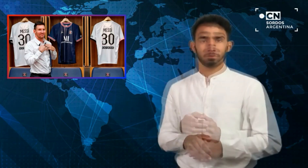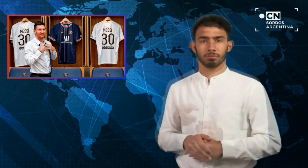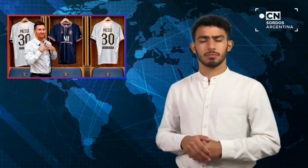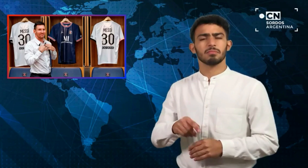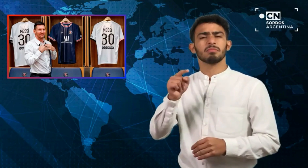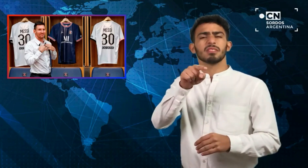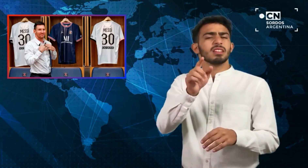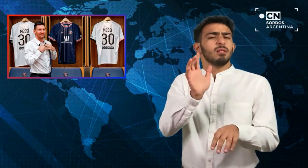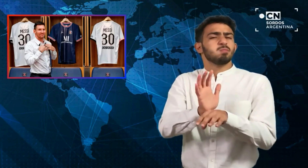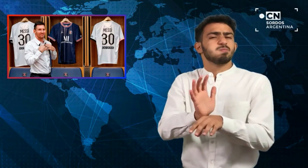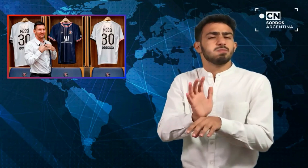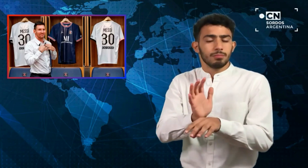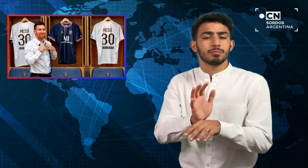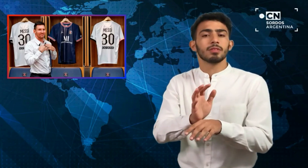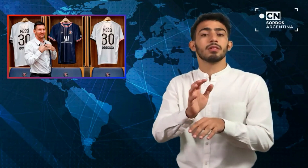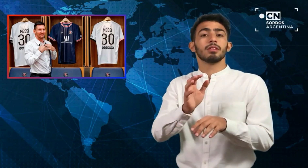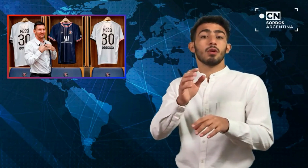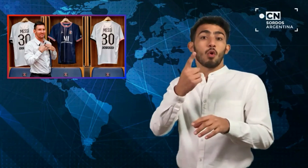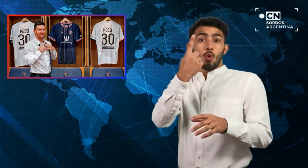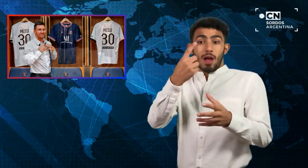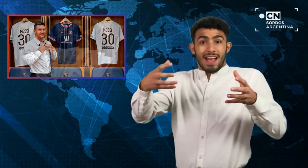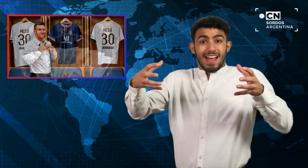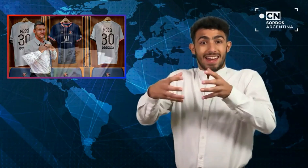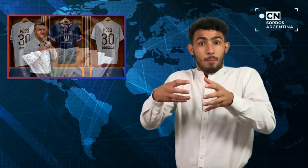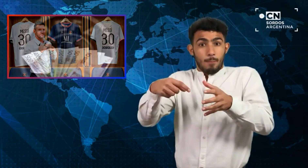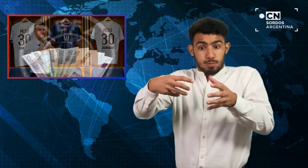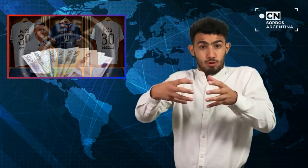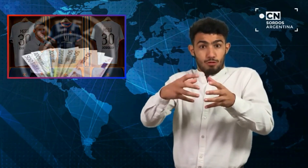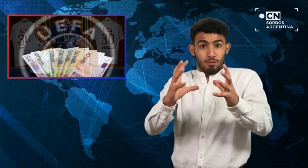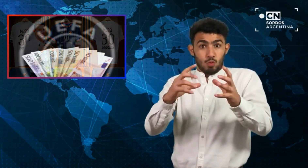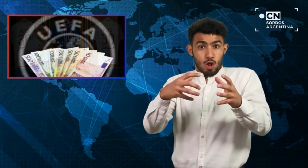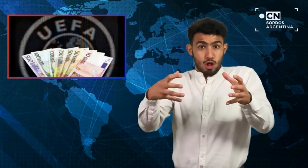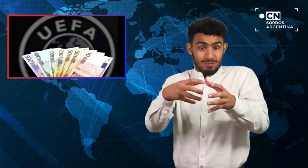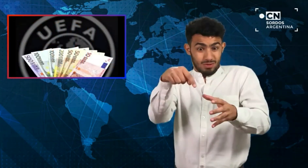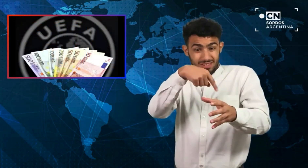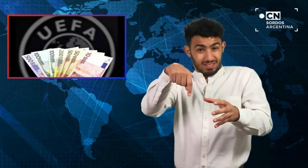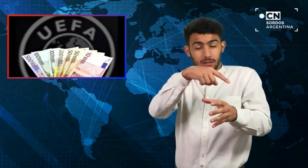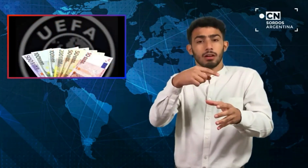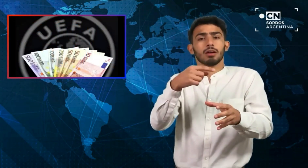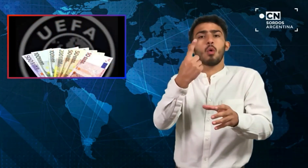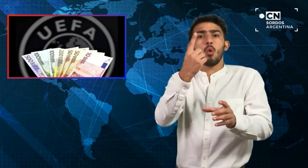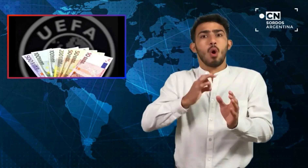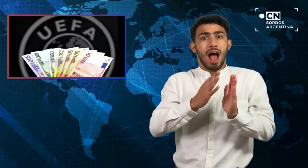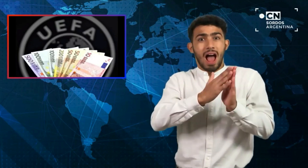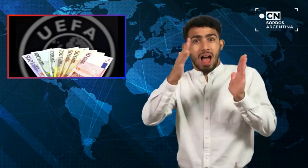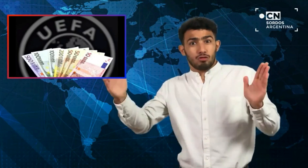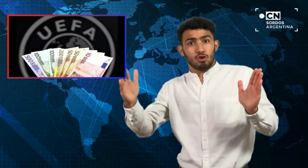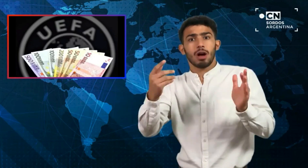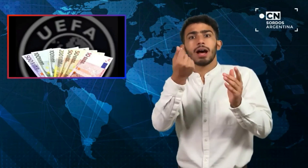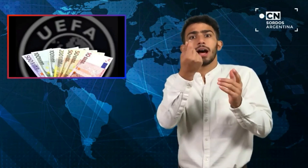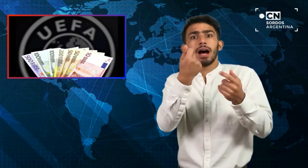El Fair Play Financiero es un tope salarial que tiene disponible